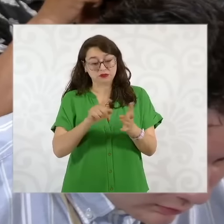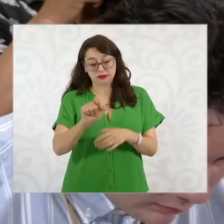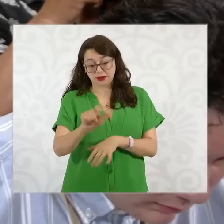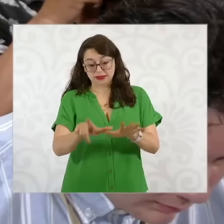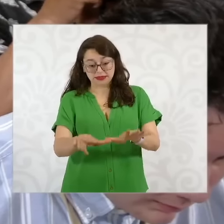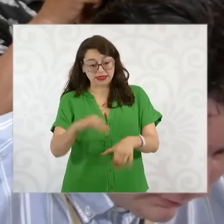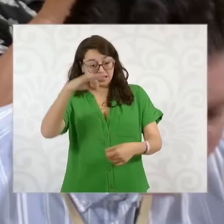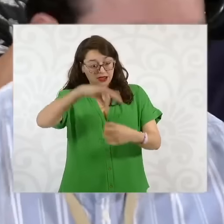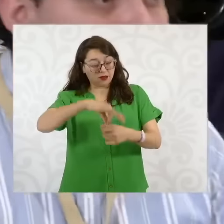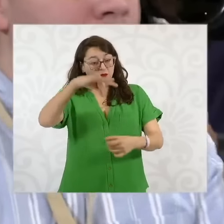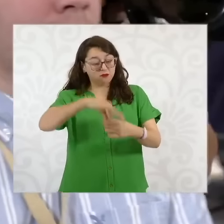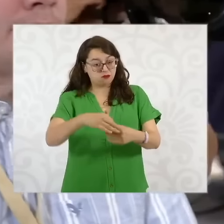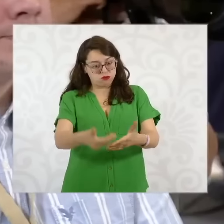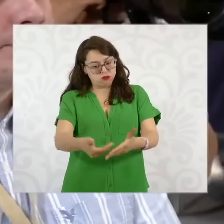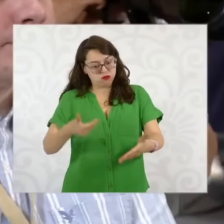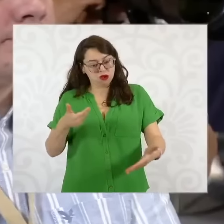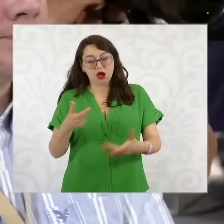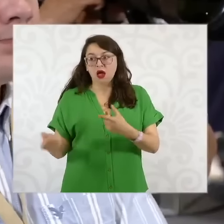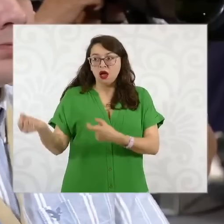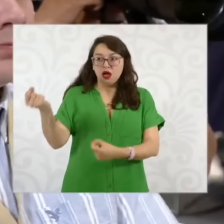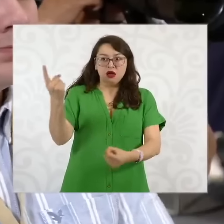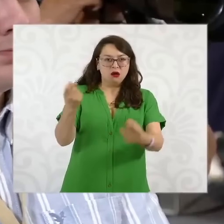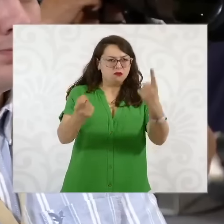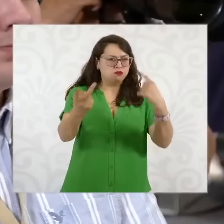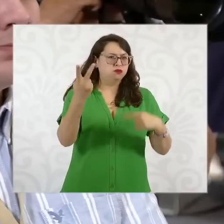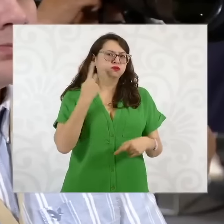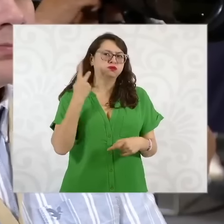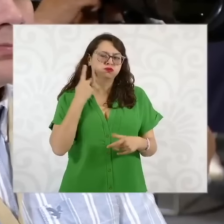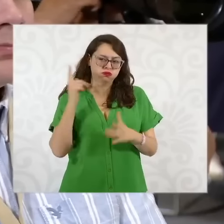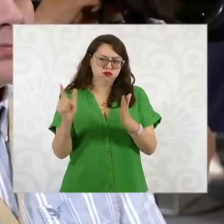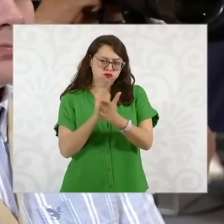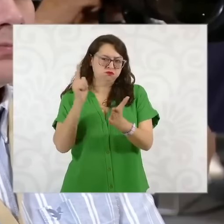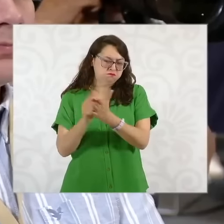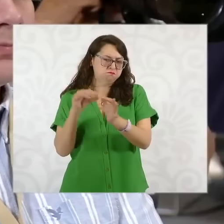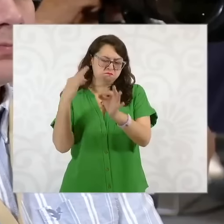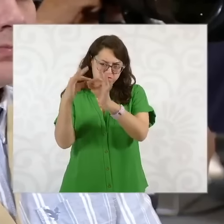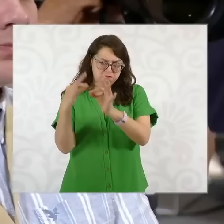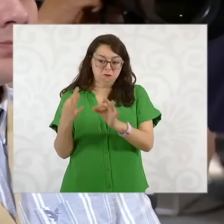que hay eh comportamientos de algunos políticos que son legales, pero no morales, ¿no? incluso ha